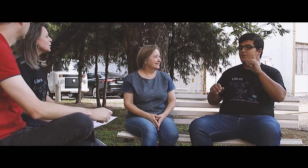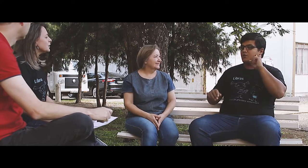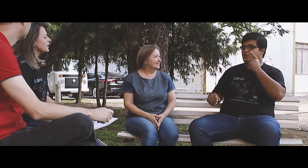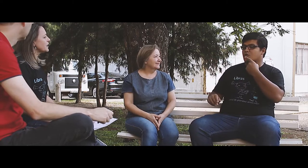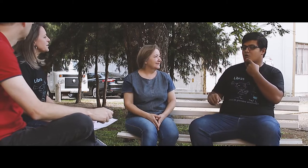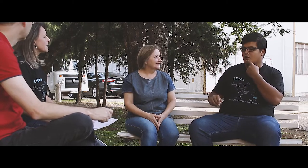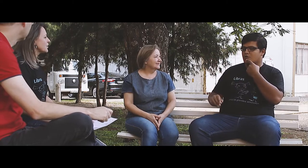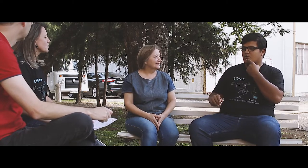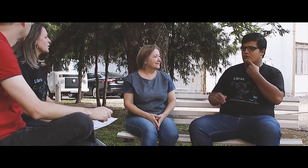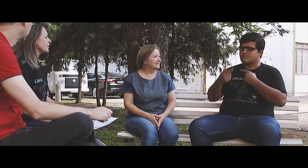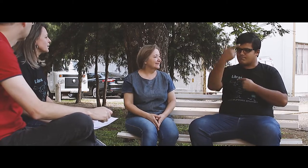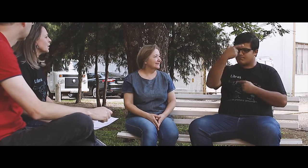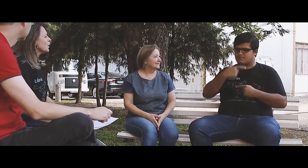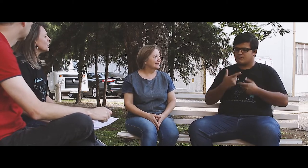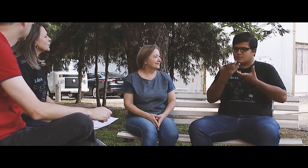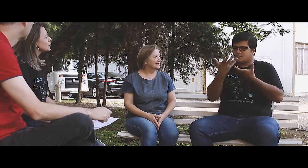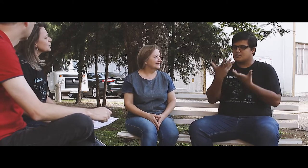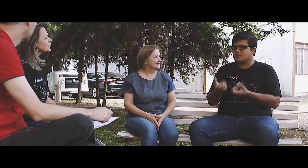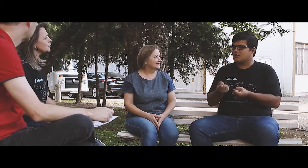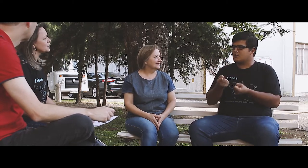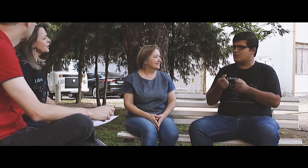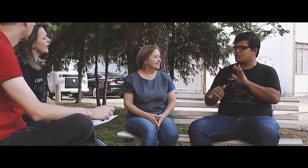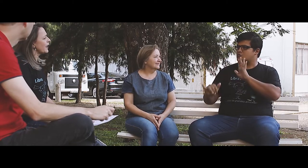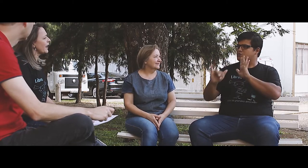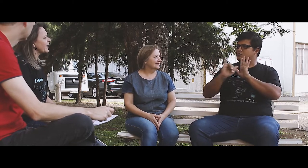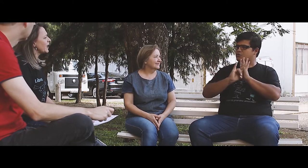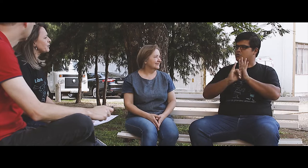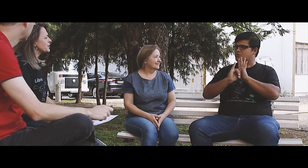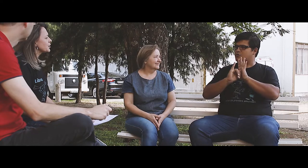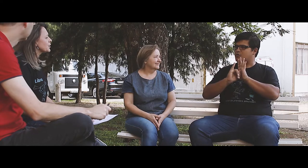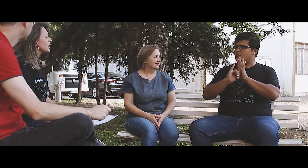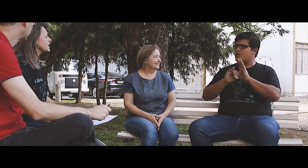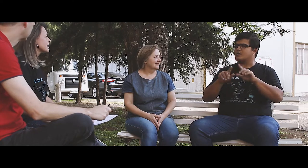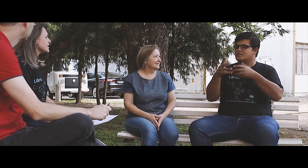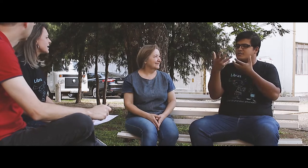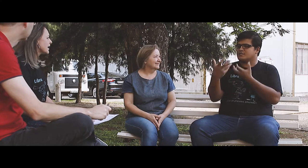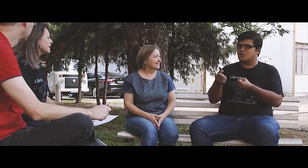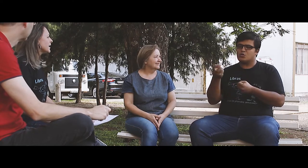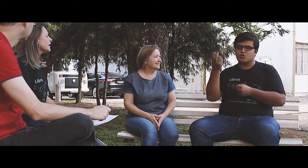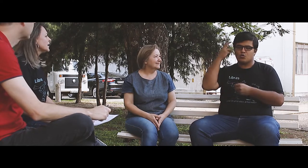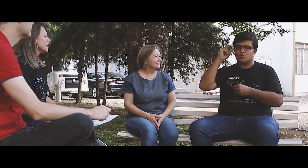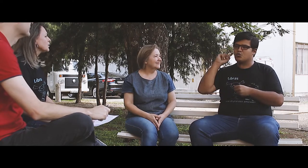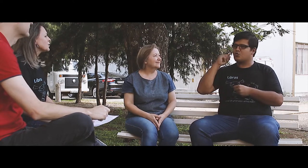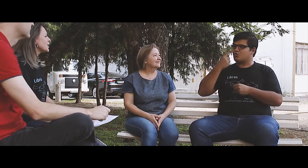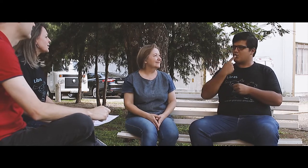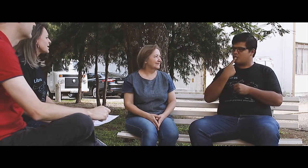e deficiente auditivo. O surdo é aquela pessoa que se aceita, o sujeito que se